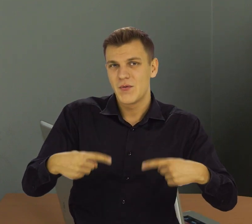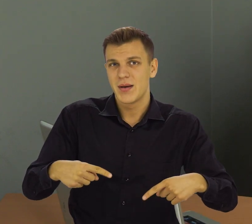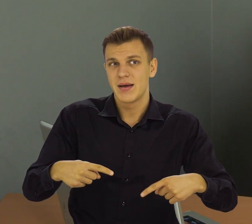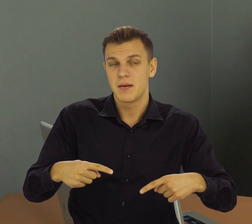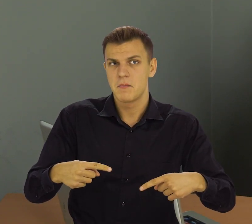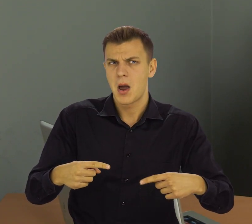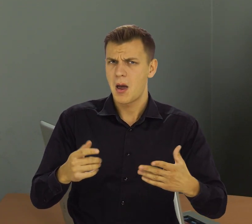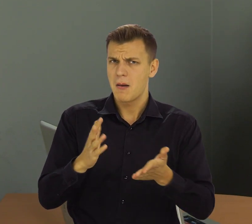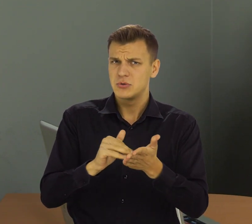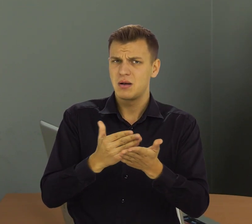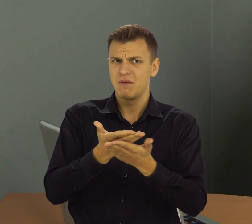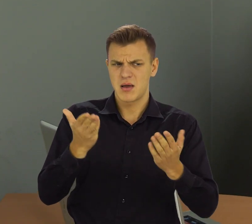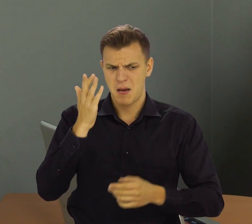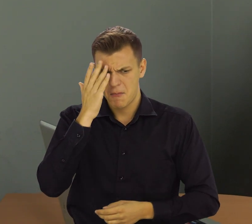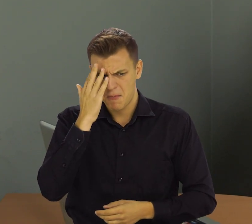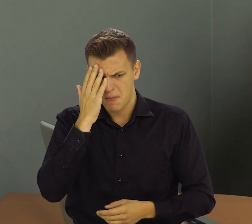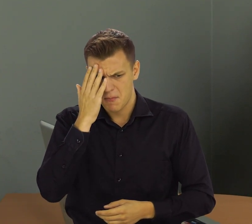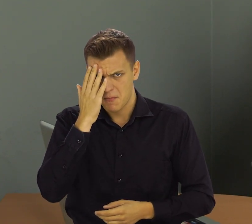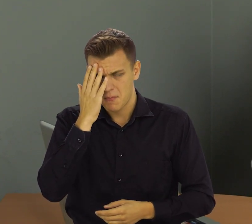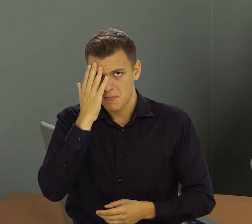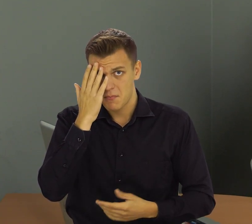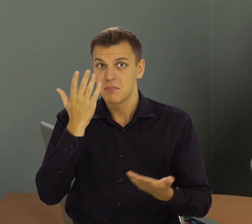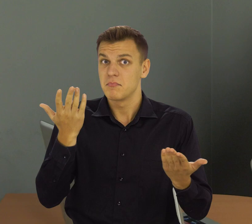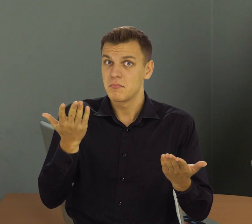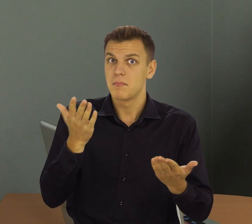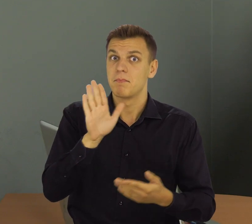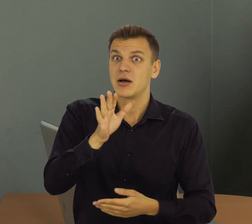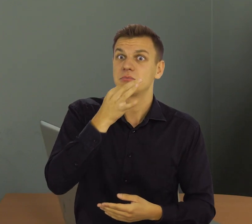Z pewnością nie poruszyłem jakichś tematów w tym filmie,